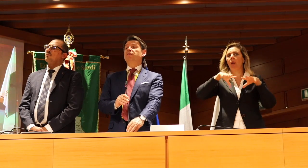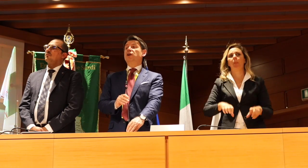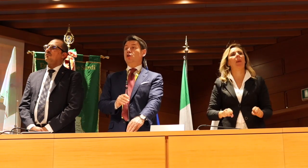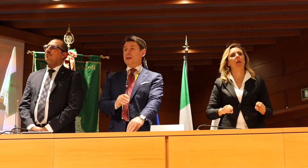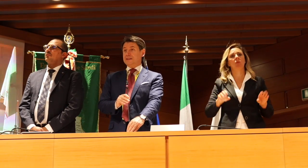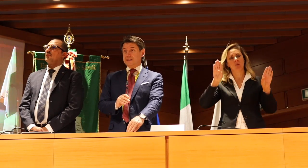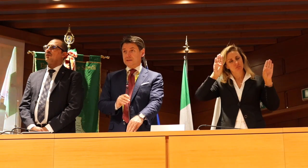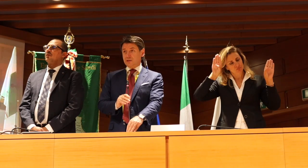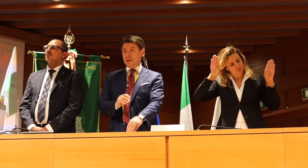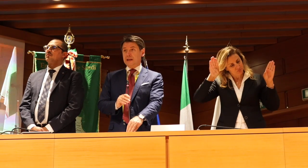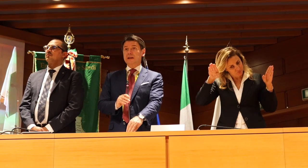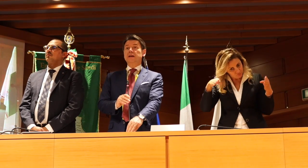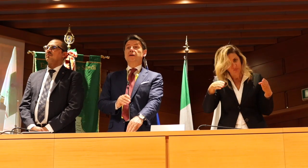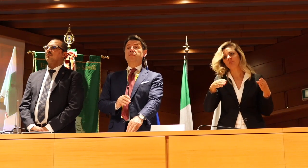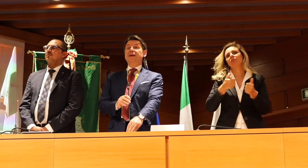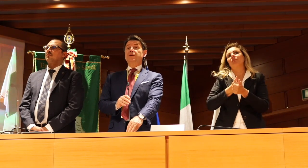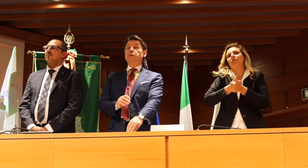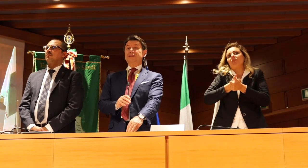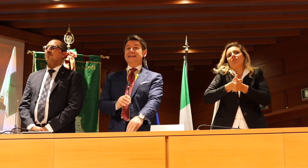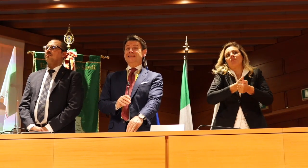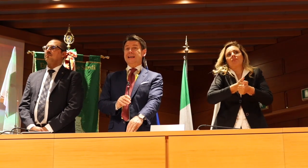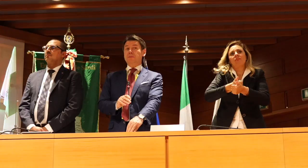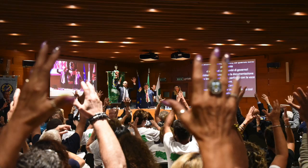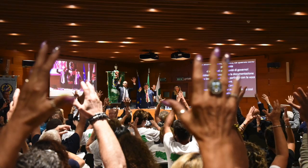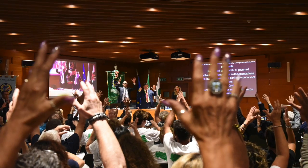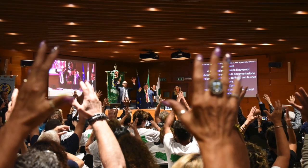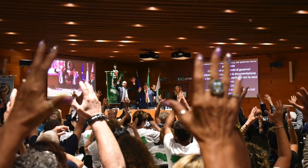per seguirvi con attenzione per portare a termine le misure necessarie.